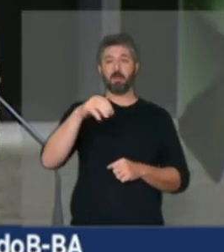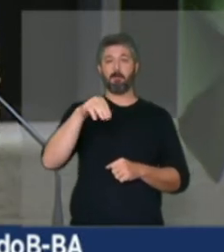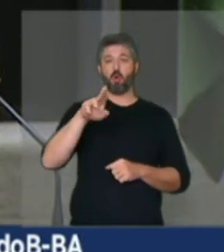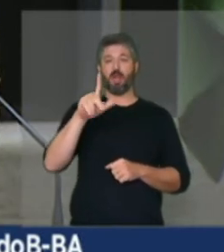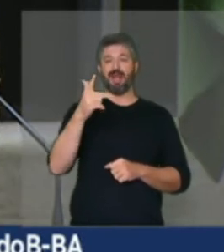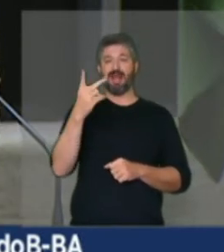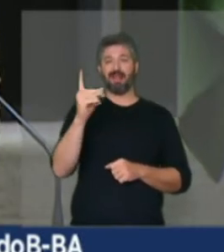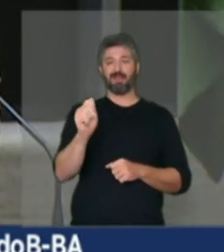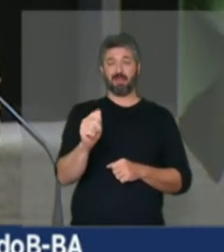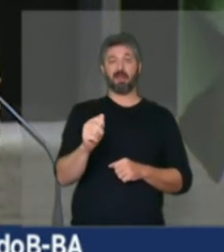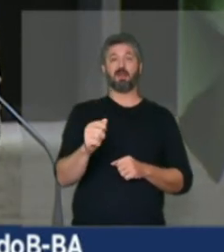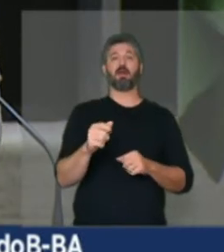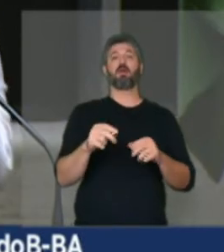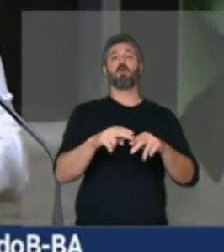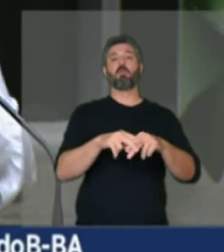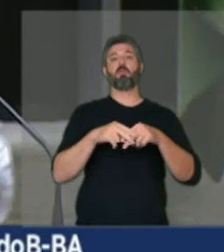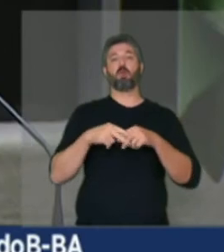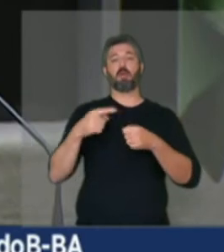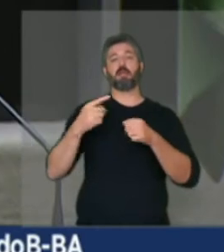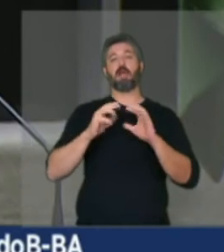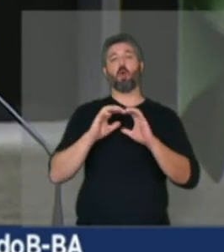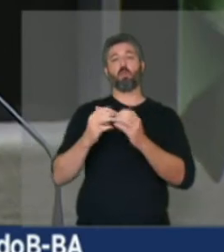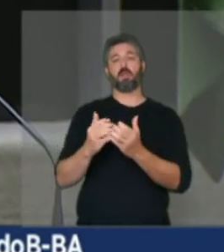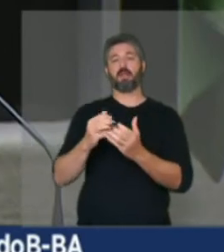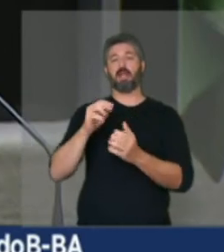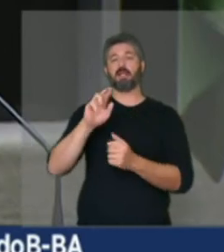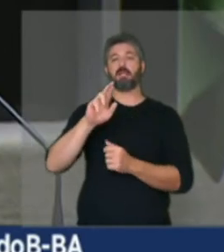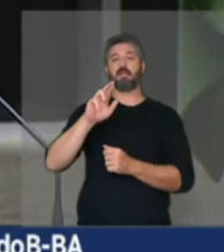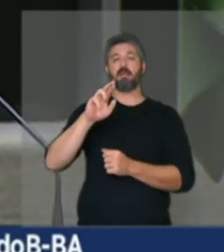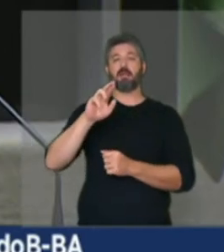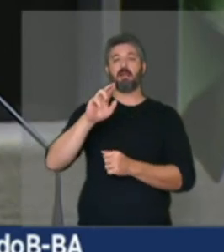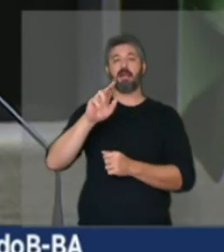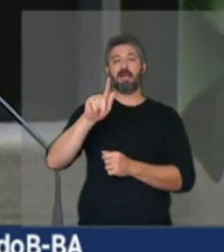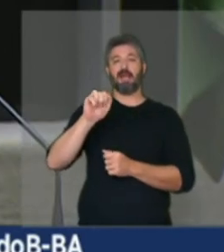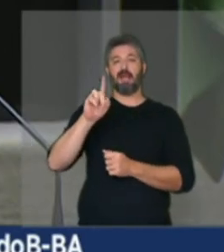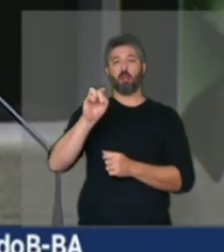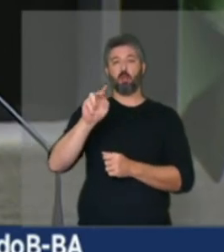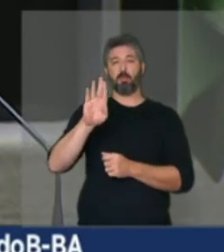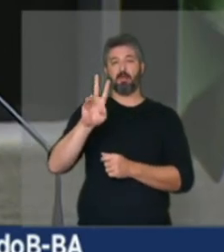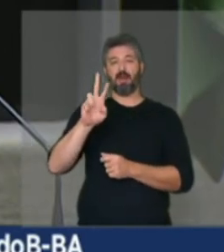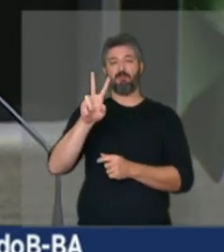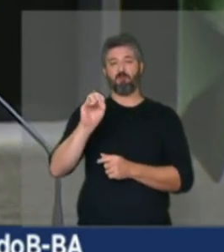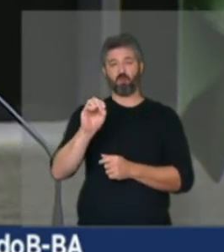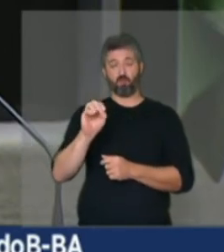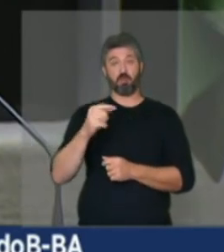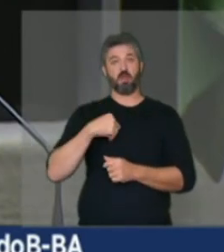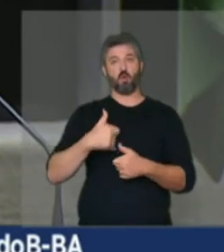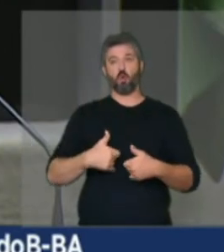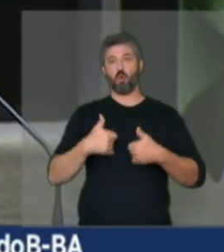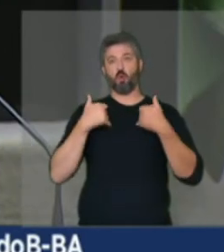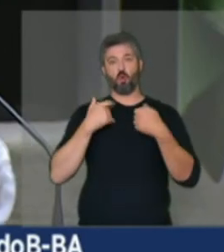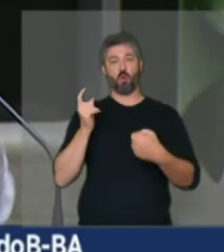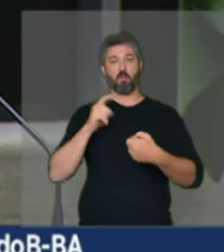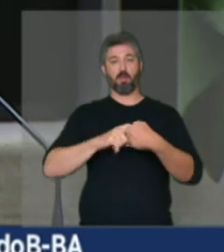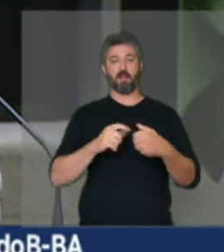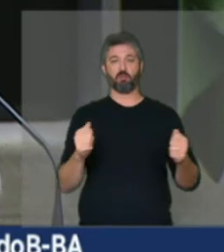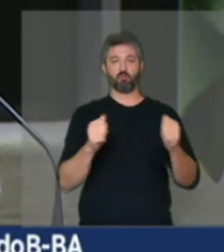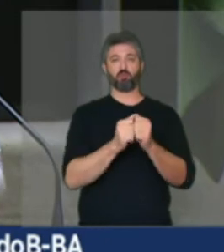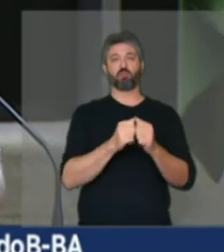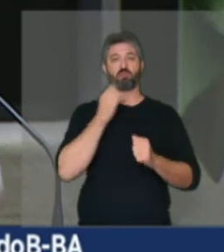COMUNIDADE DE RIACHO DO GADO BRAVO, EMENDA DACAR. E TODAS ELAS FAÇO COM ORGULHOSA PARCERIA COM UM DEPUTADO